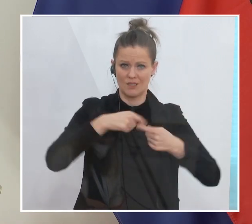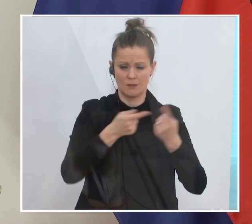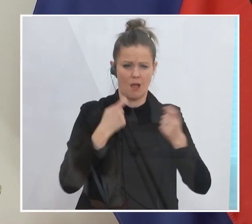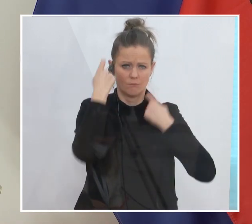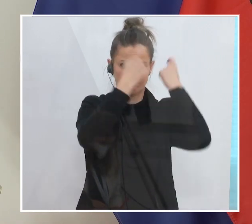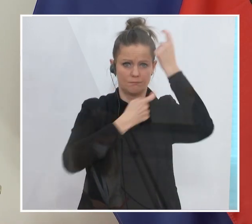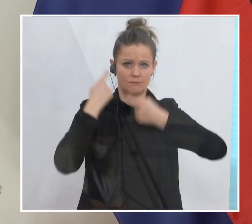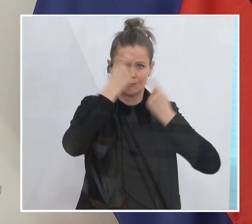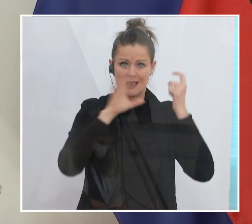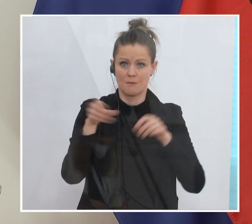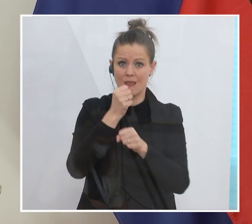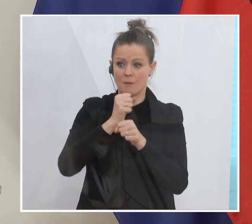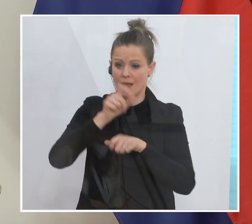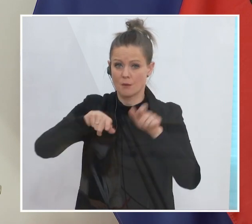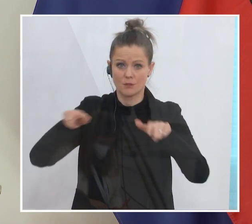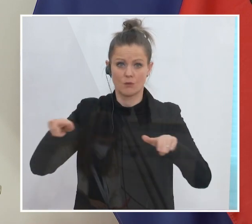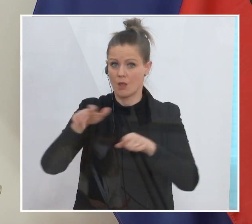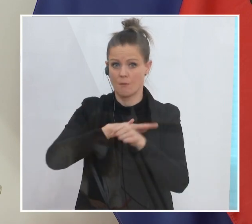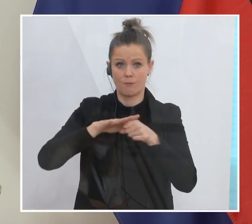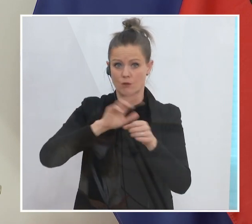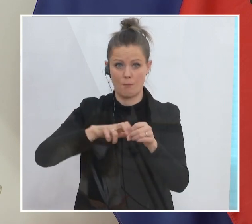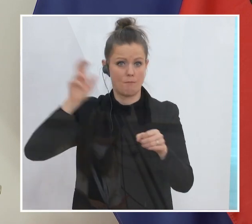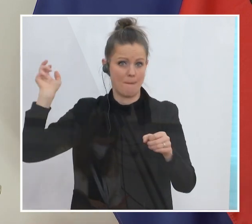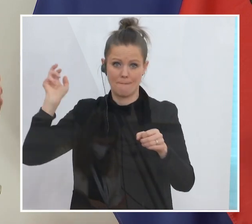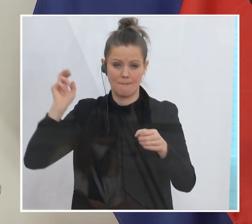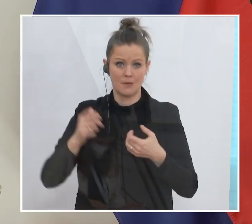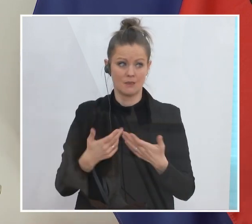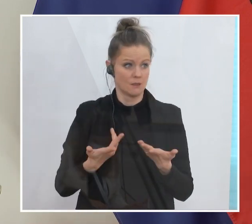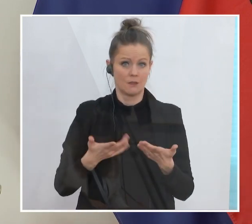weil Mitarbeiterinnen und Mitarbeiter die Branche verlassen. Weil es einfach schon so lange dauert,